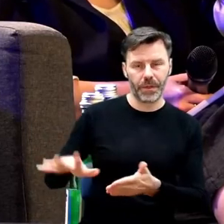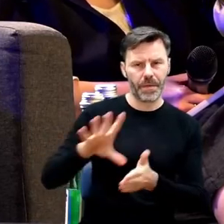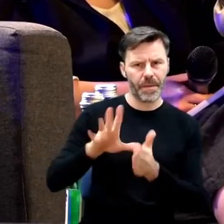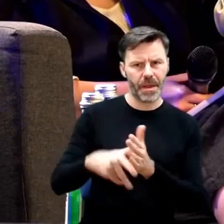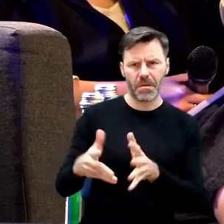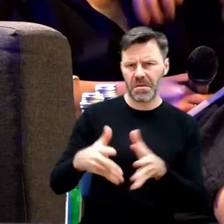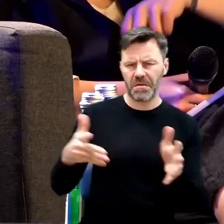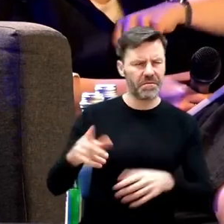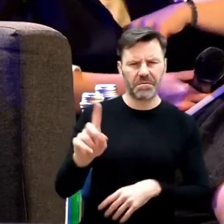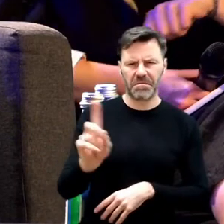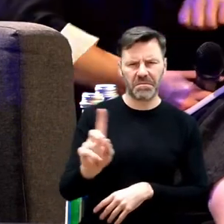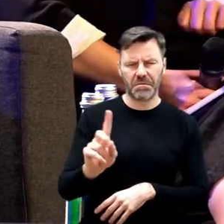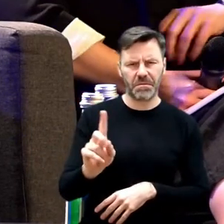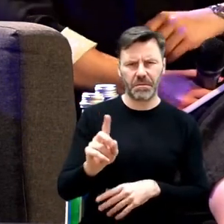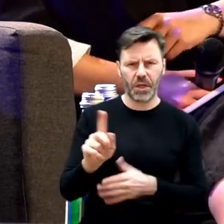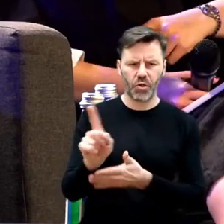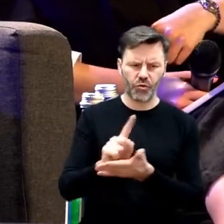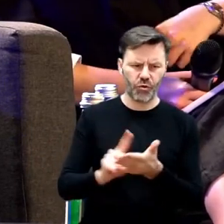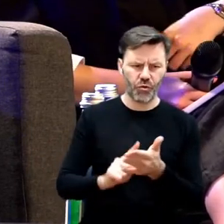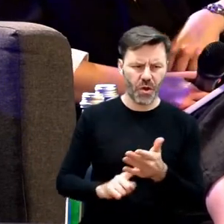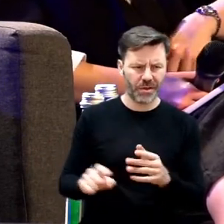chociąz Śląskie jest jedną wielką aglomeracją można powiedzieć,